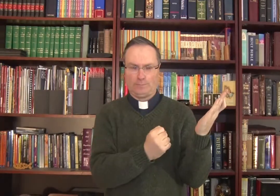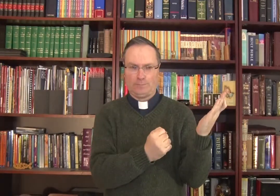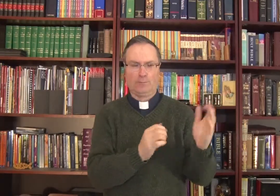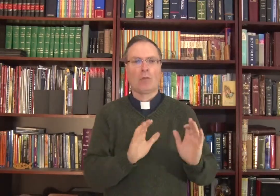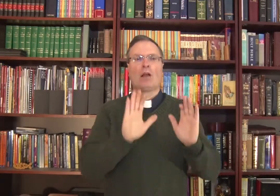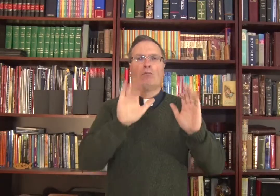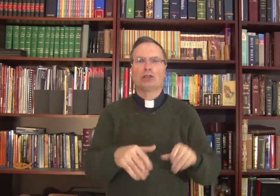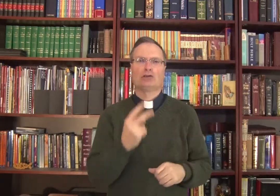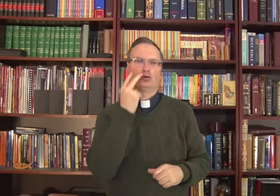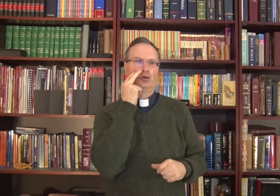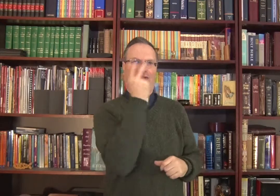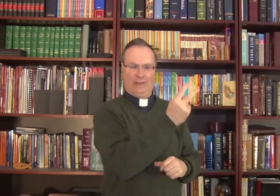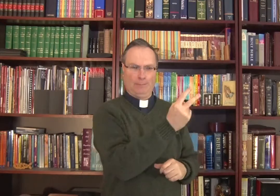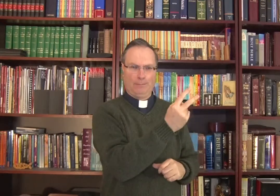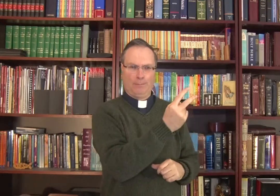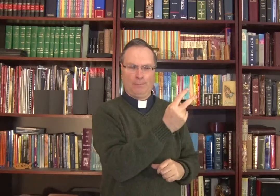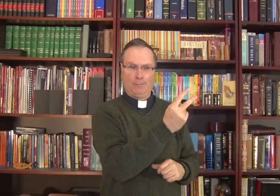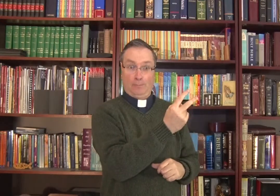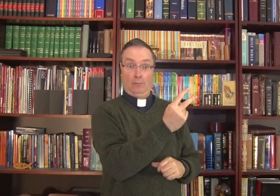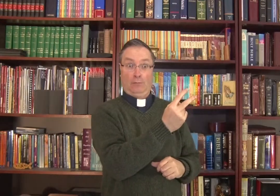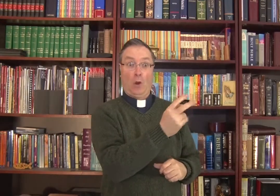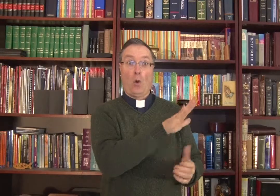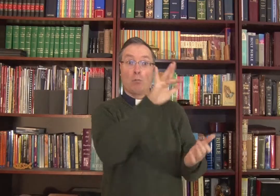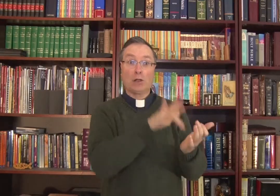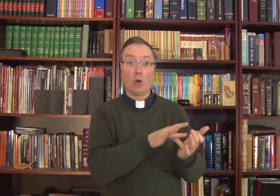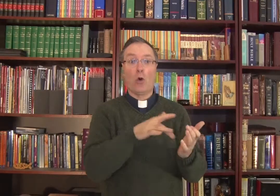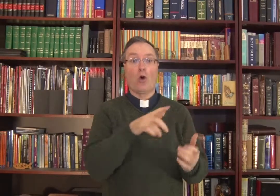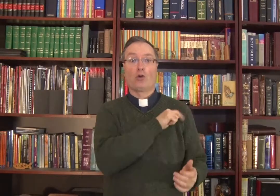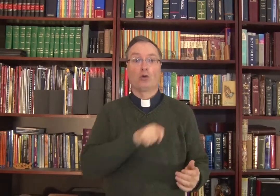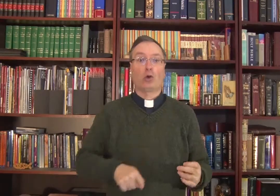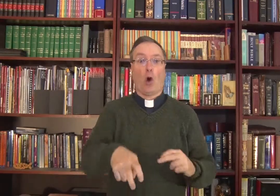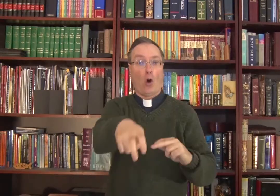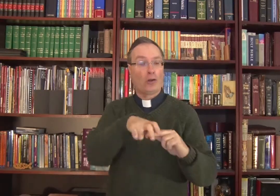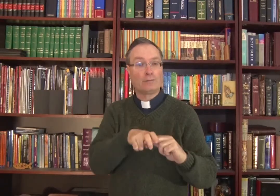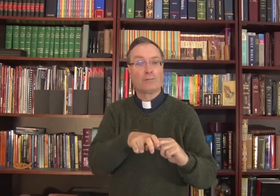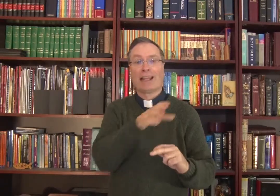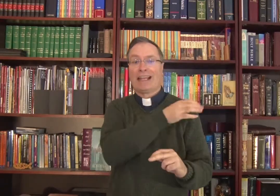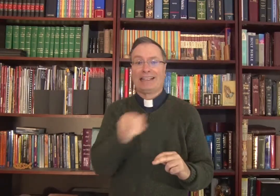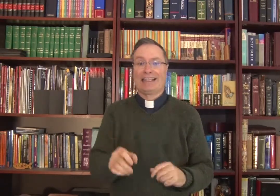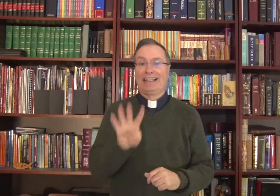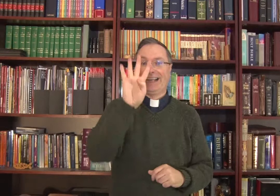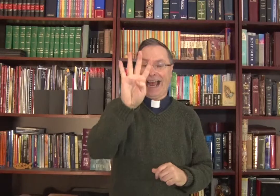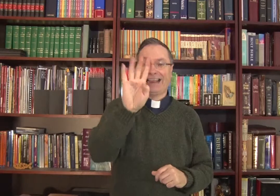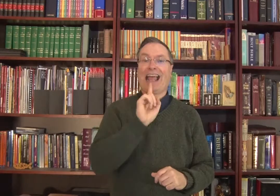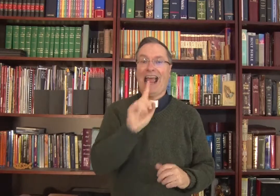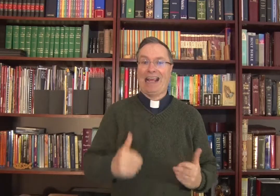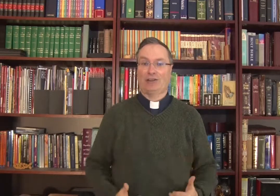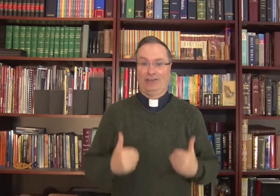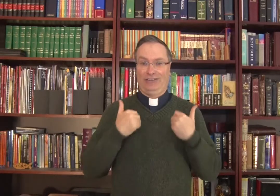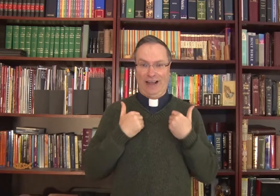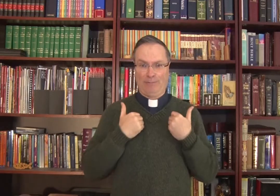Puis je vis, au milieu du trône et des quatre êtres vivants